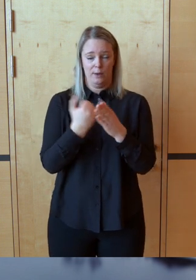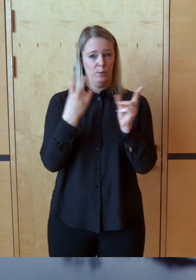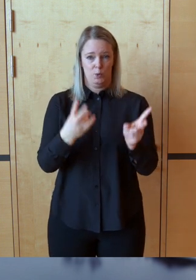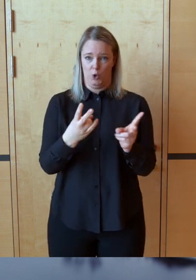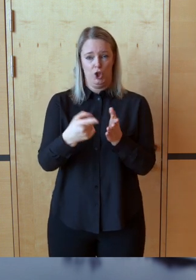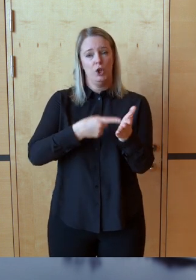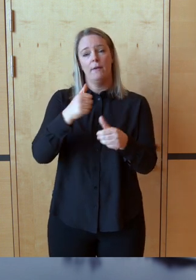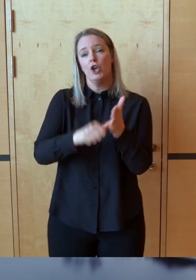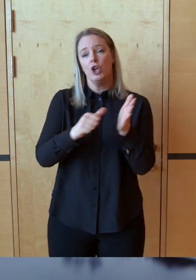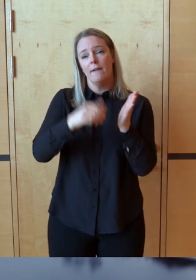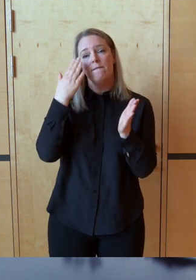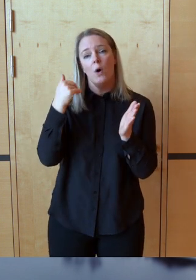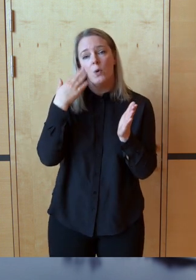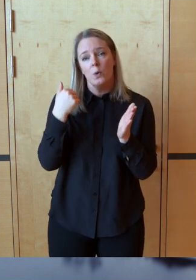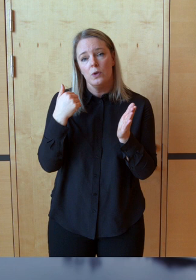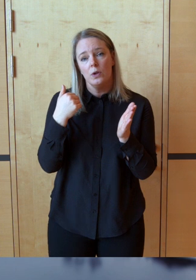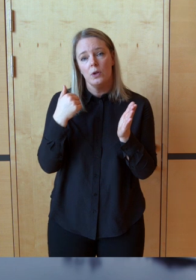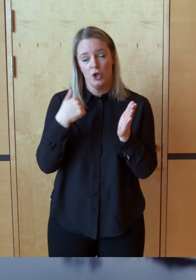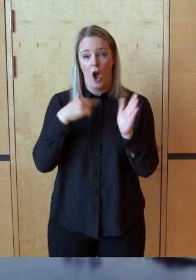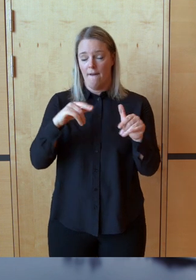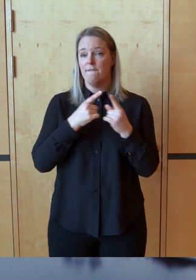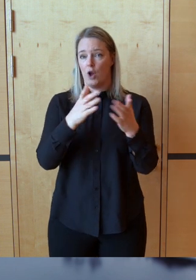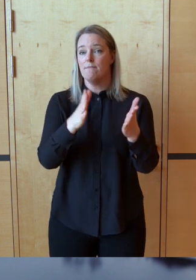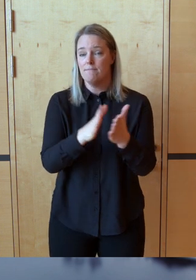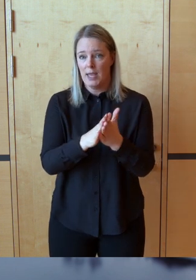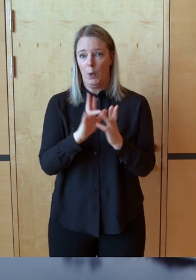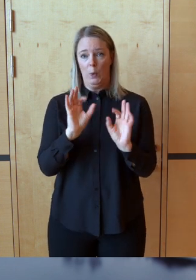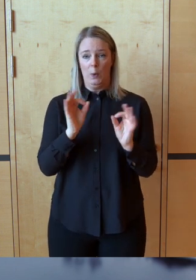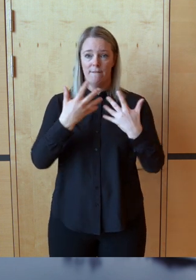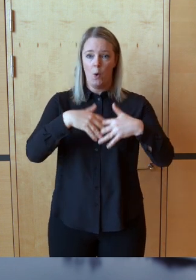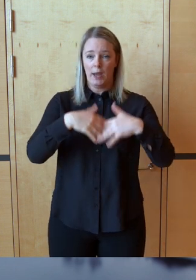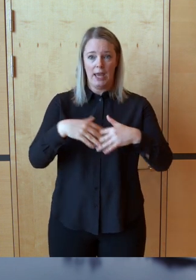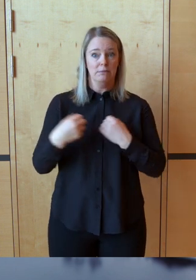Jag har själv också varit på utryckning och jag har ganska bra koll på Vilka vägar man vill köra efter